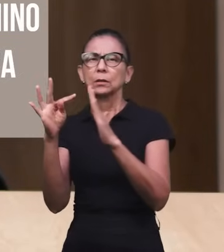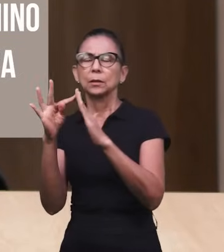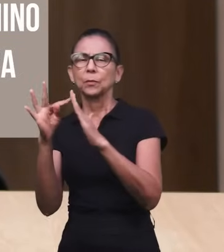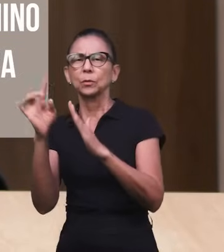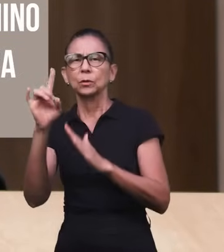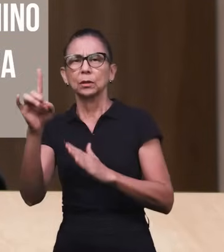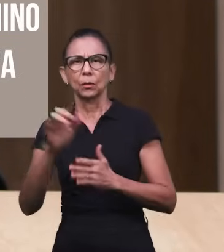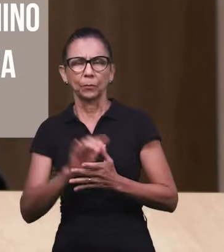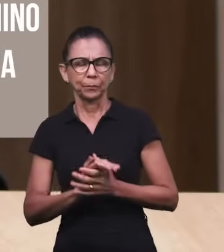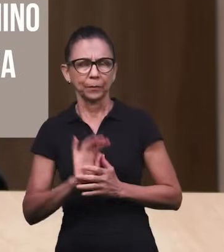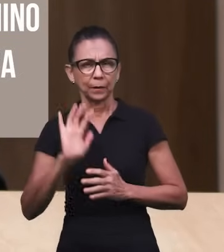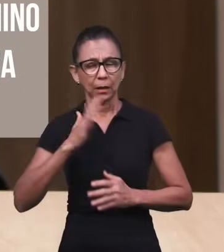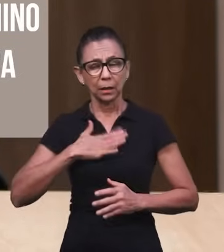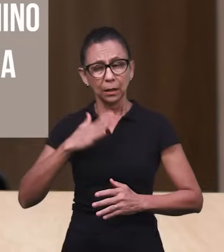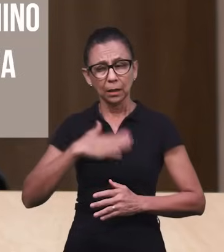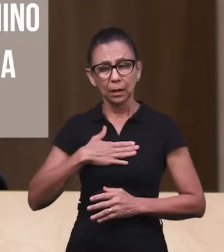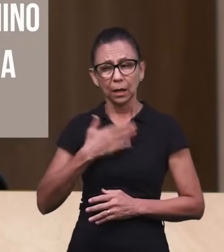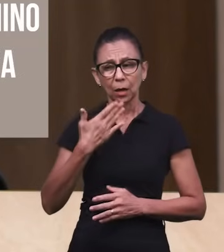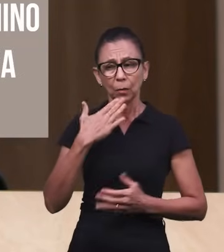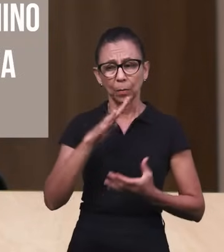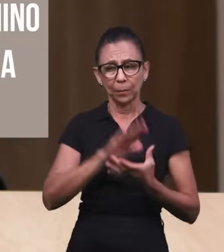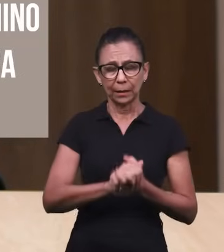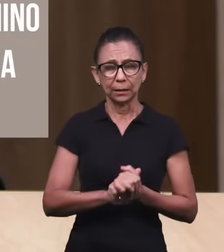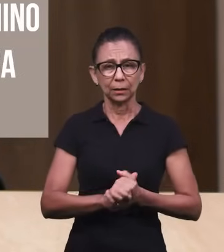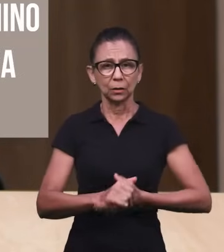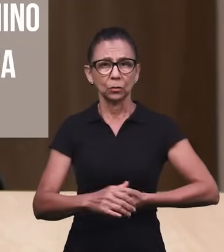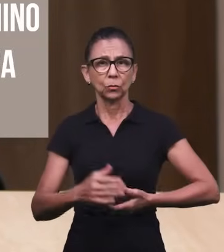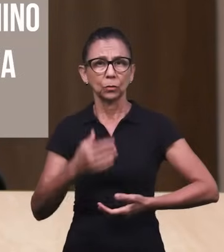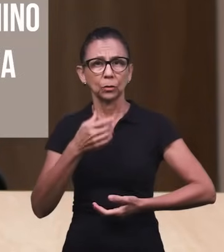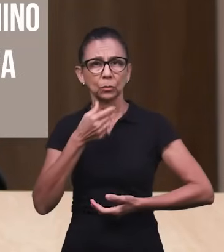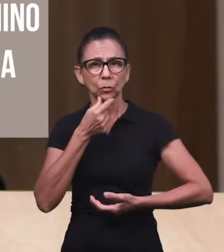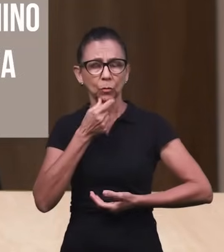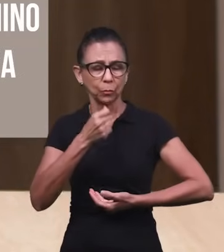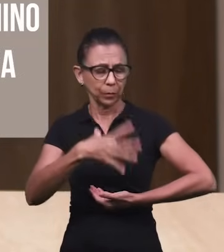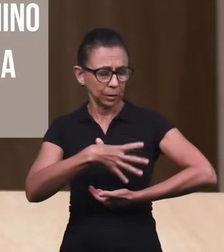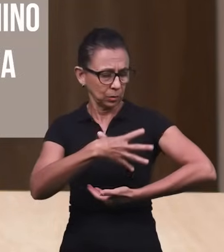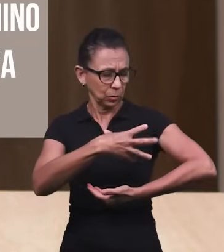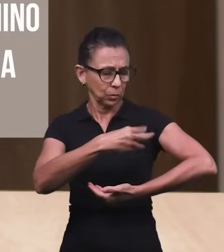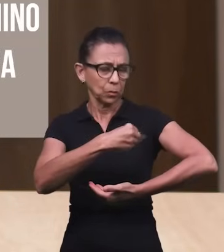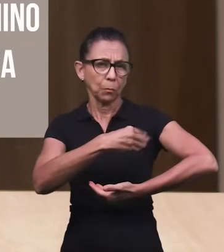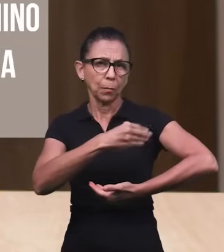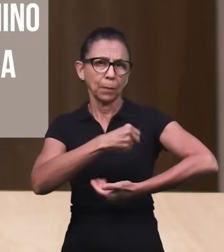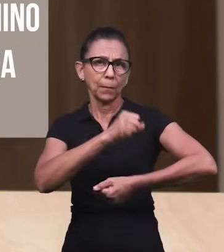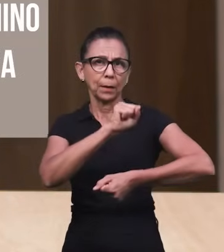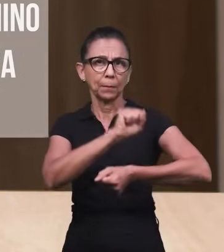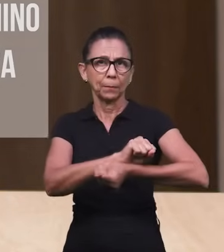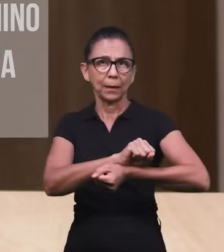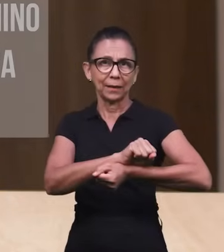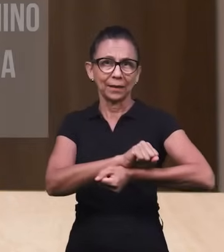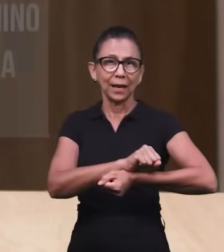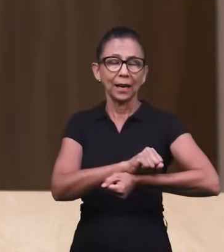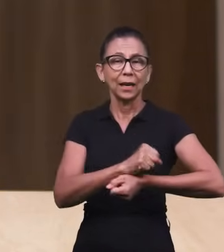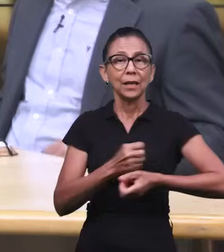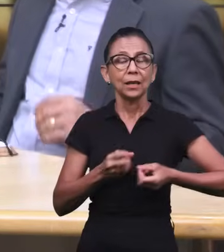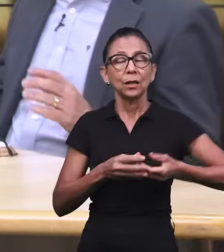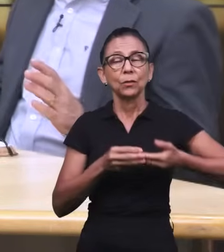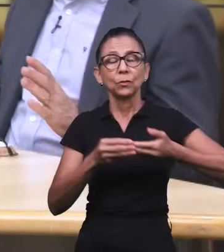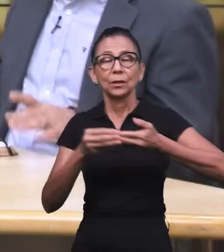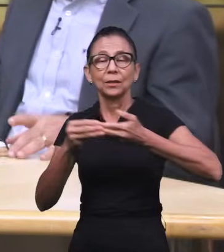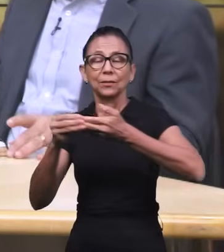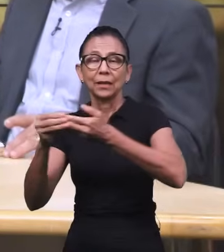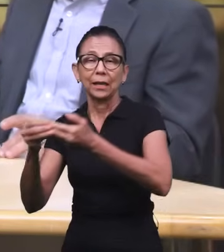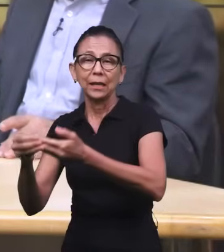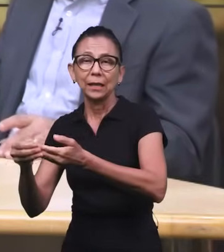o levarei para que apareça perante o senhor e lá fique para sempre olha só qual isso porque